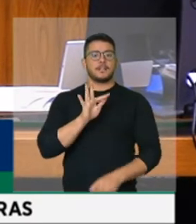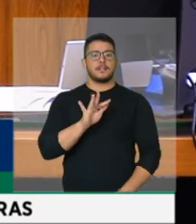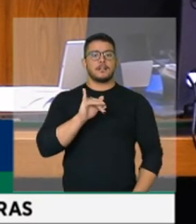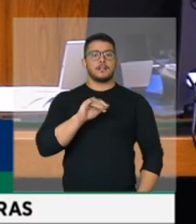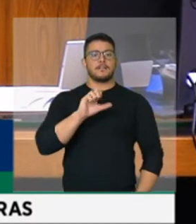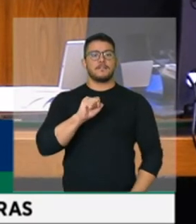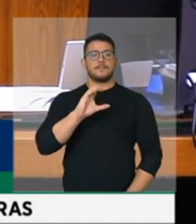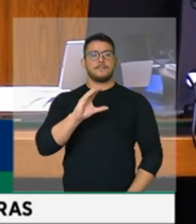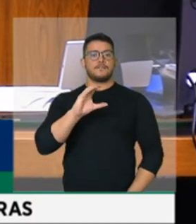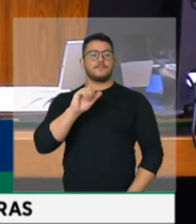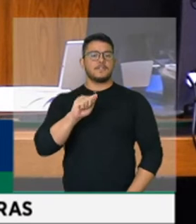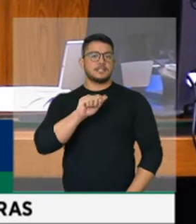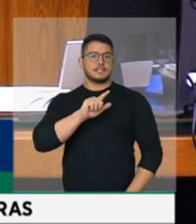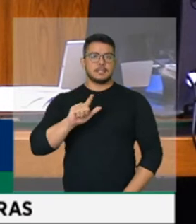FISCAIS, FISCAIS, NÃO IB BE A APLICAÇÃO DO ATO CONJUNTO